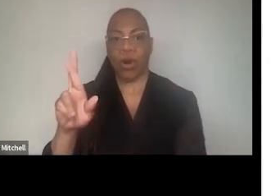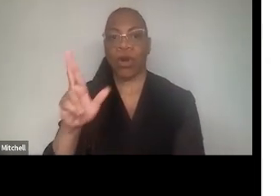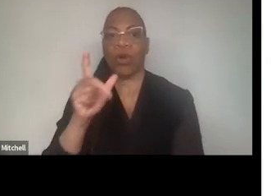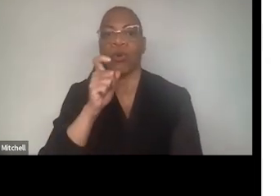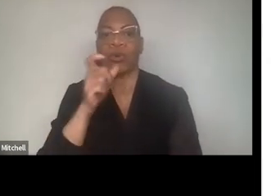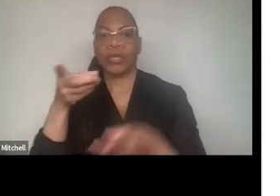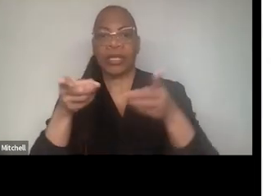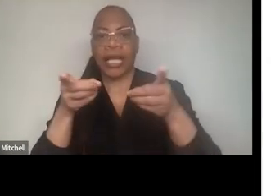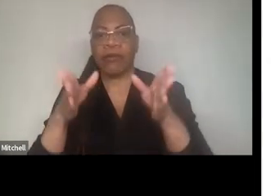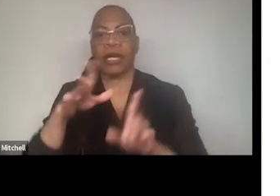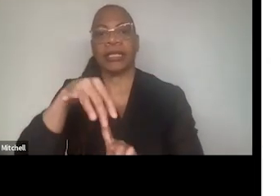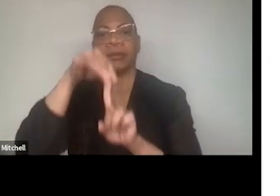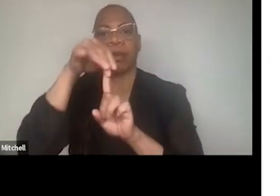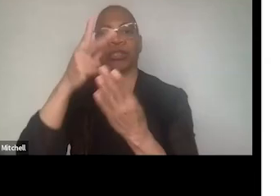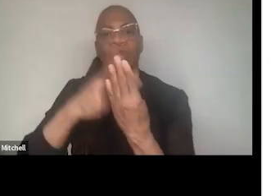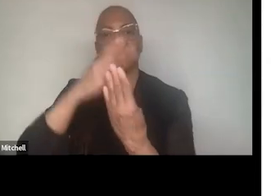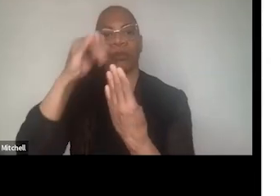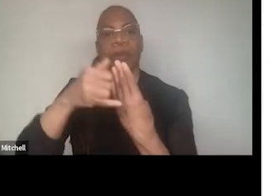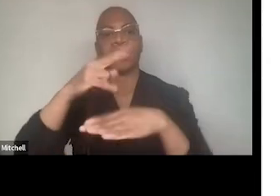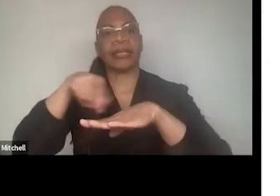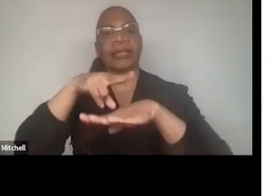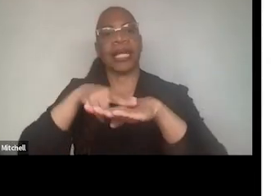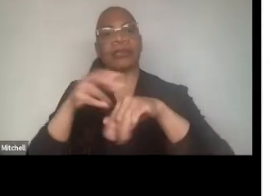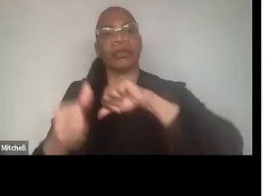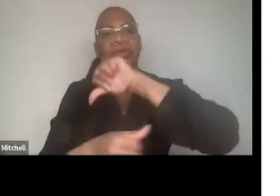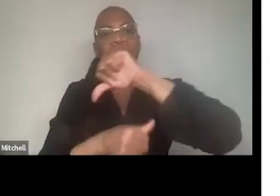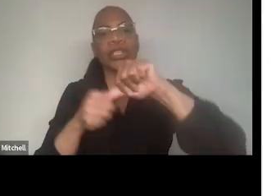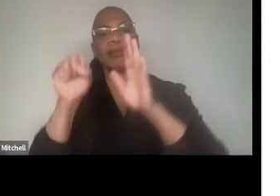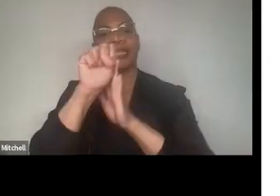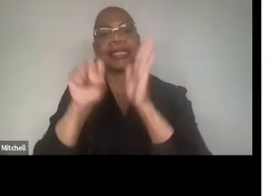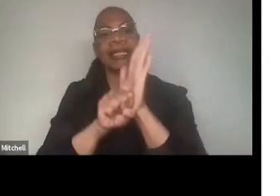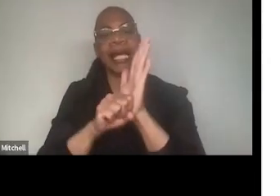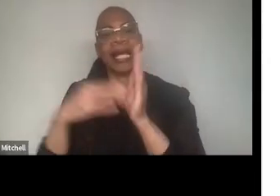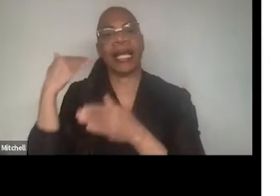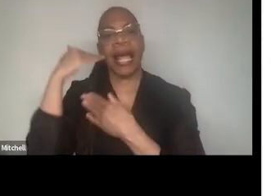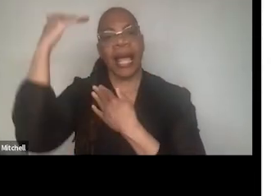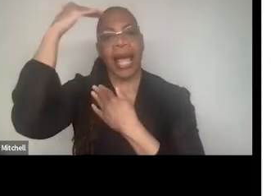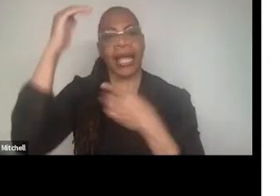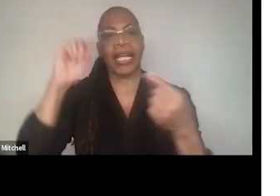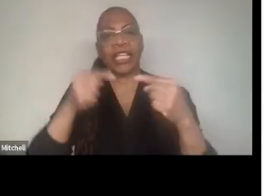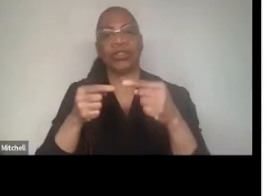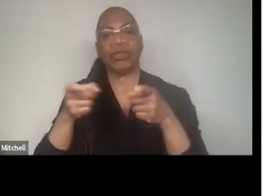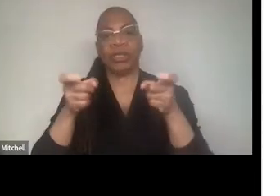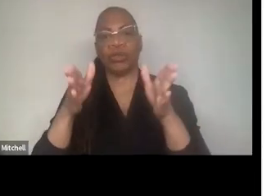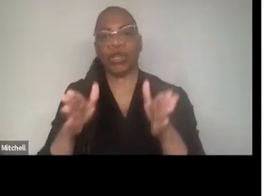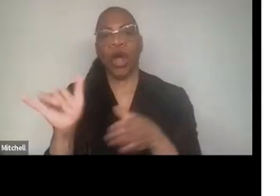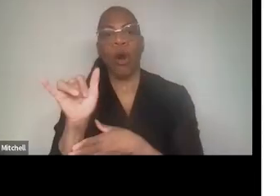de la Asociación Nacional de Administradores Estatales de Lesiones Cerebrales. También tenemos a Caitlin Synovec,